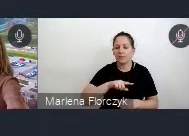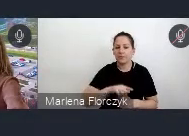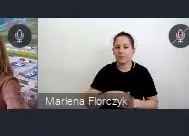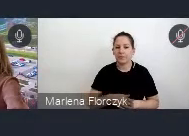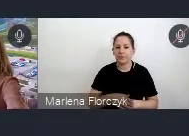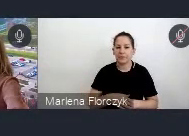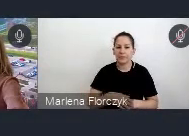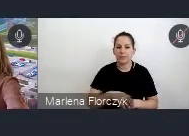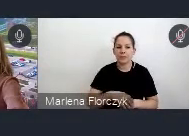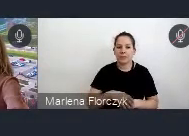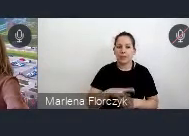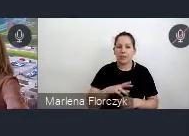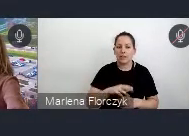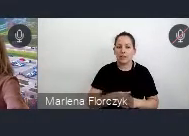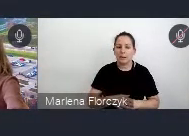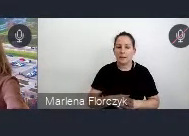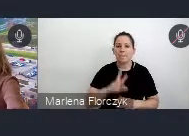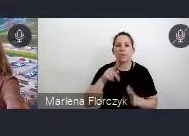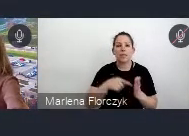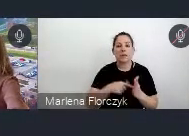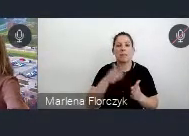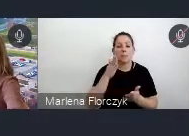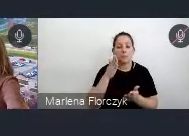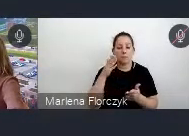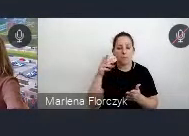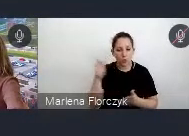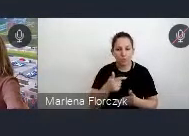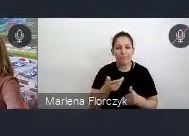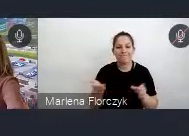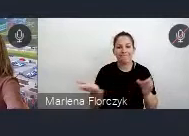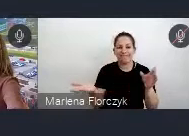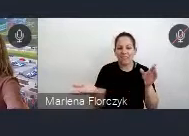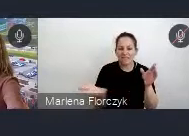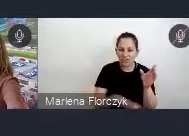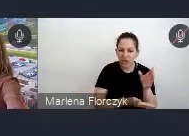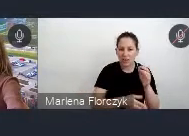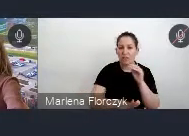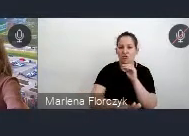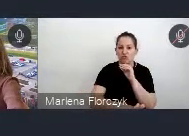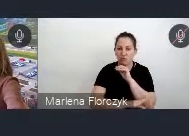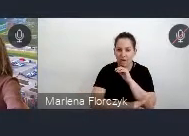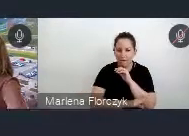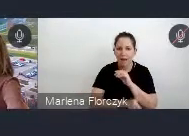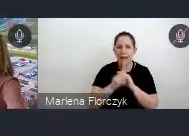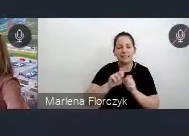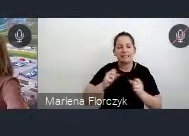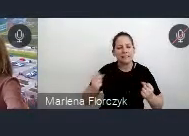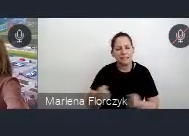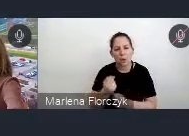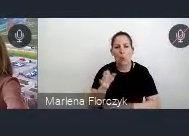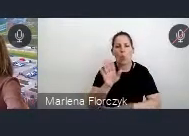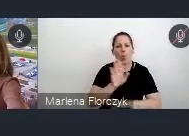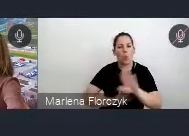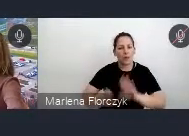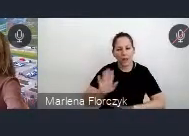W momencie, kiedy musimy już dokonać wycięcia, wycinki drzew, chociaż staramy się unikać, ale czasem sytuacje są takie,